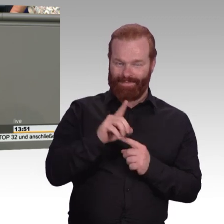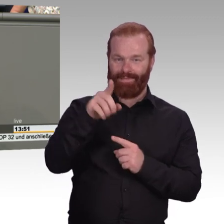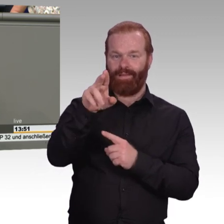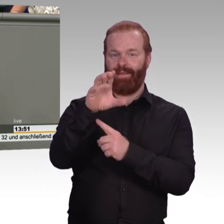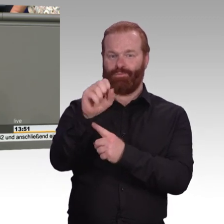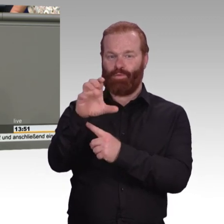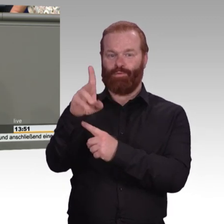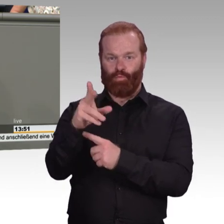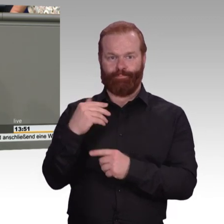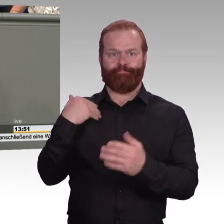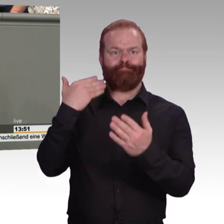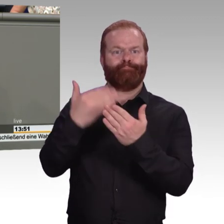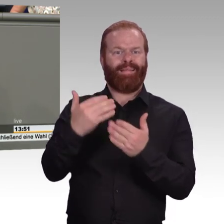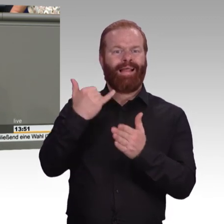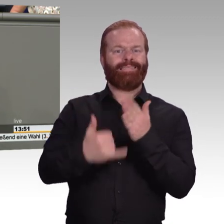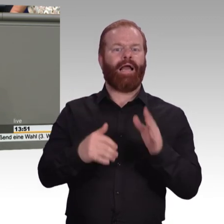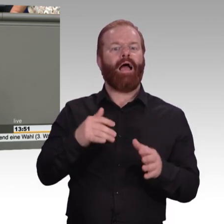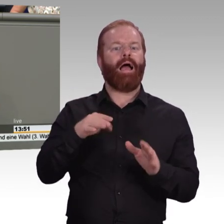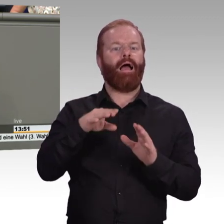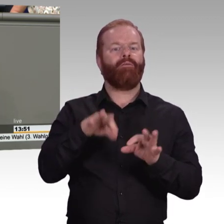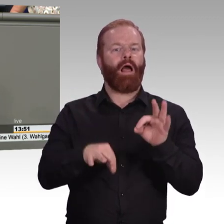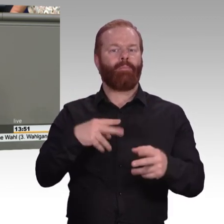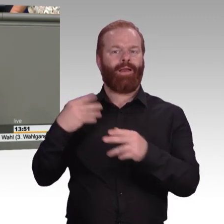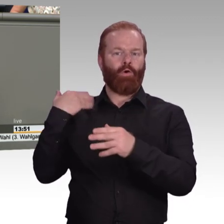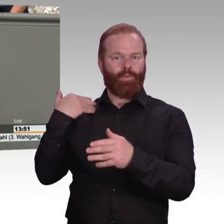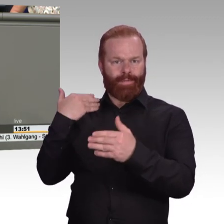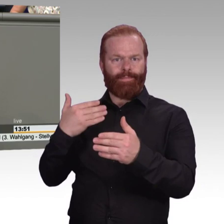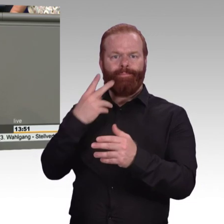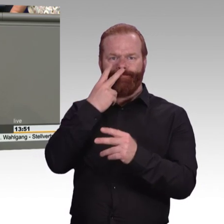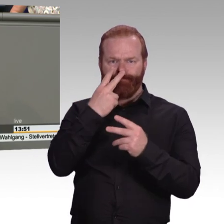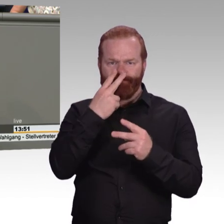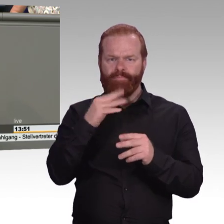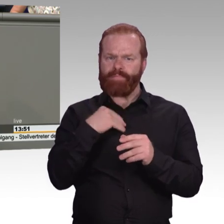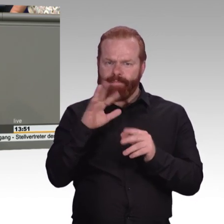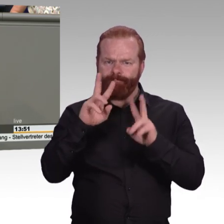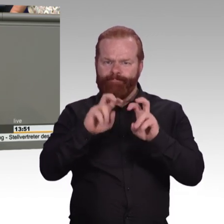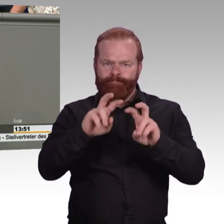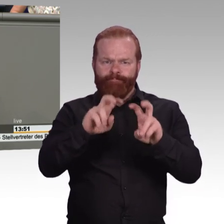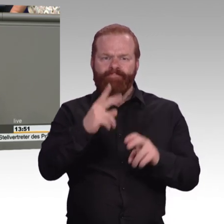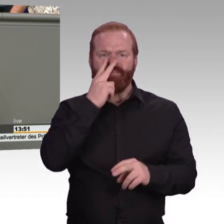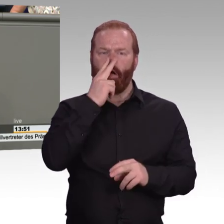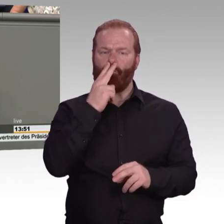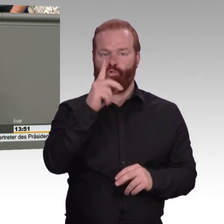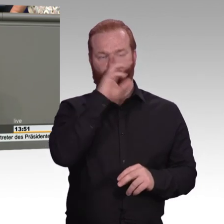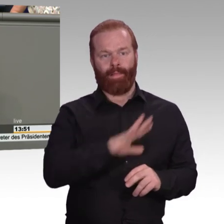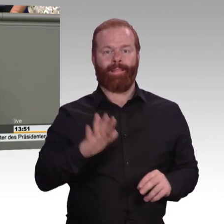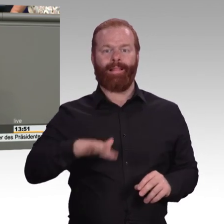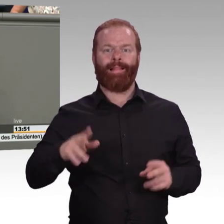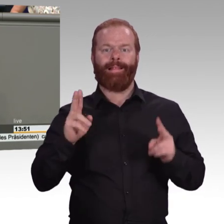sind oft ausgeschlossen, haben schlechtere Chancen in der Schule, sind weniger gesund, ja, Kinderarmut hat Folgen!